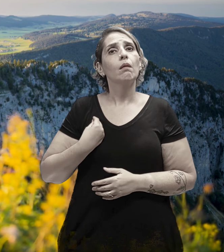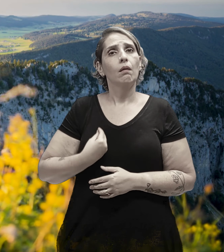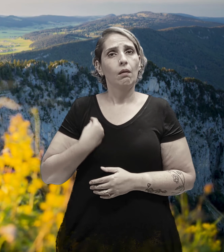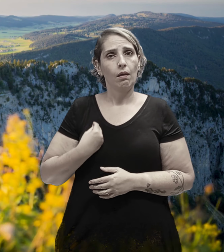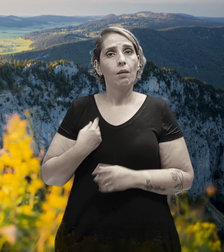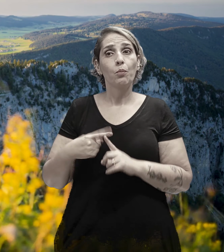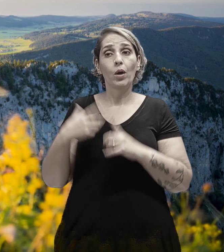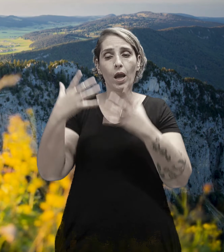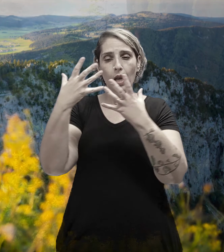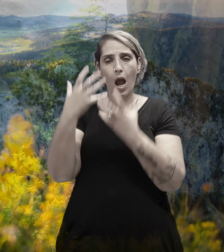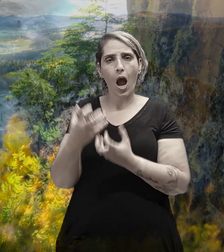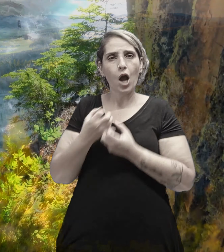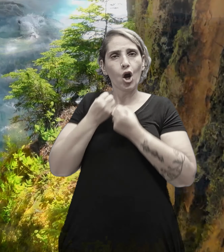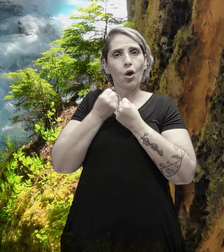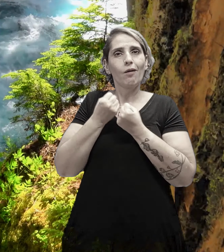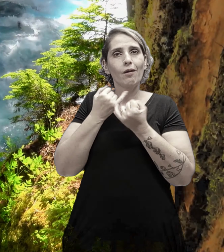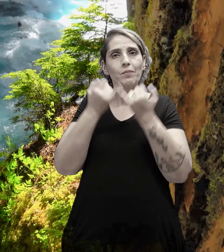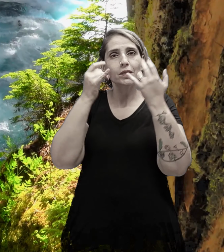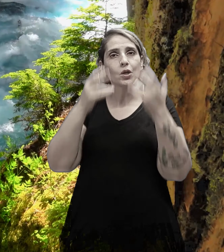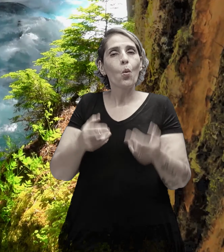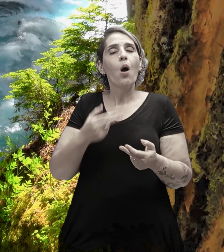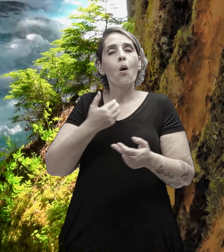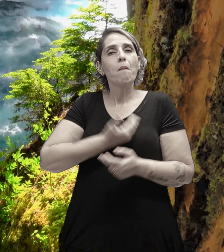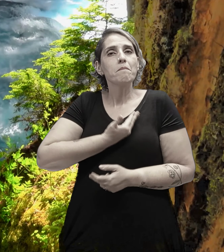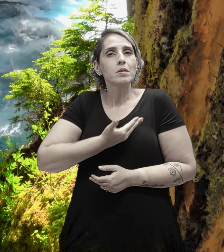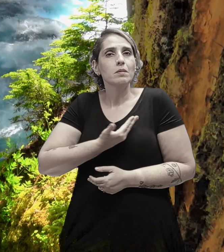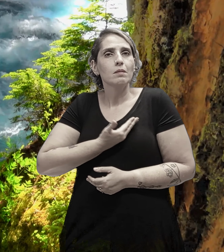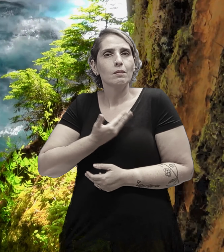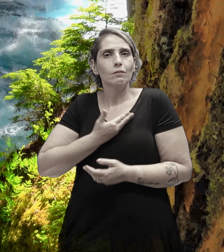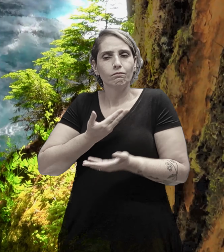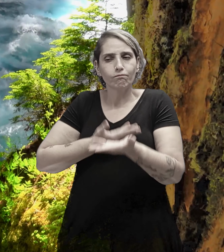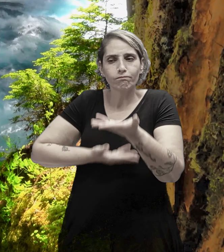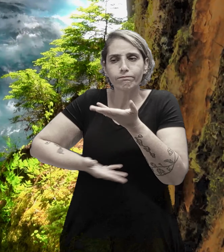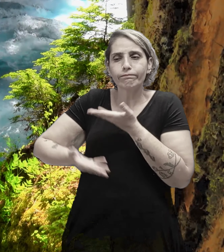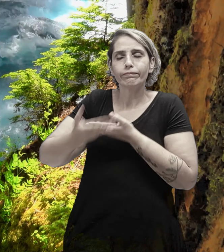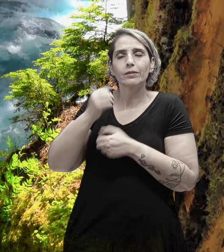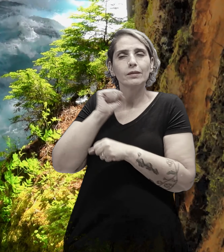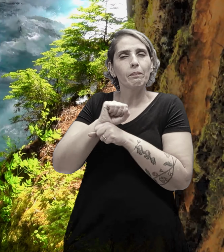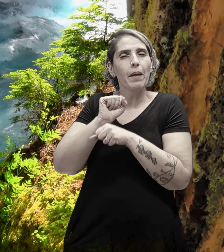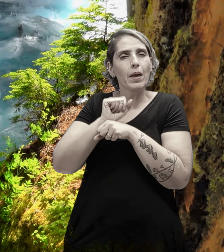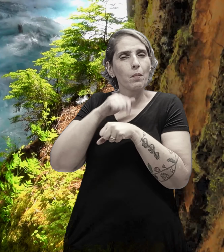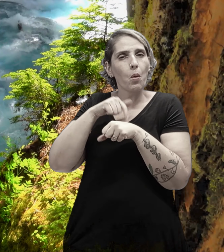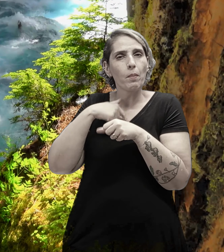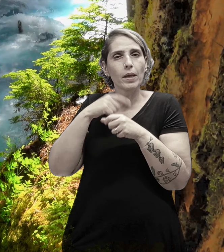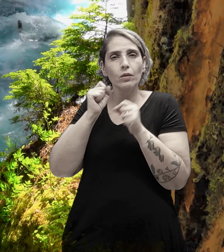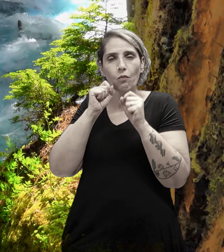Ele nos acolhe como um velho amigo, aguardando o momento em que abriremos nossos olhos